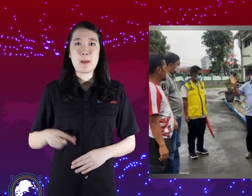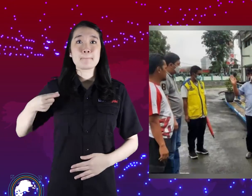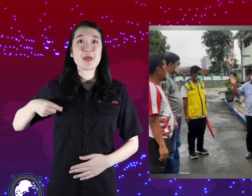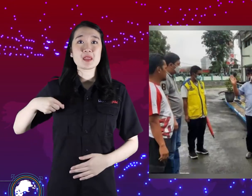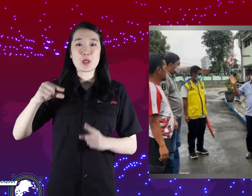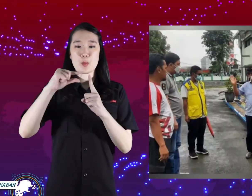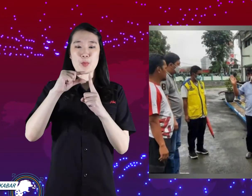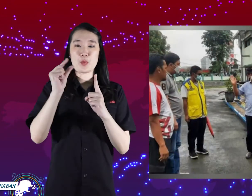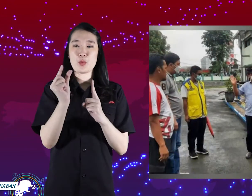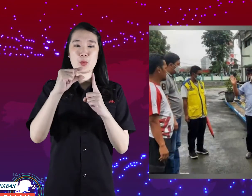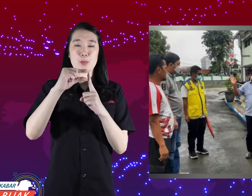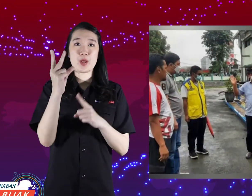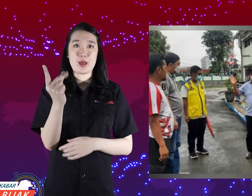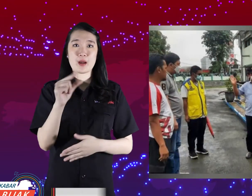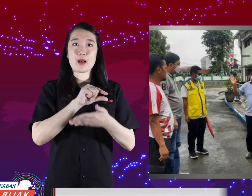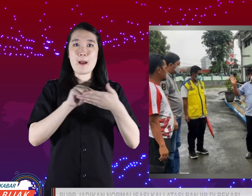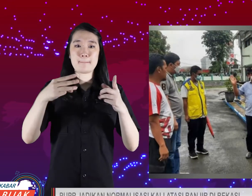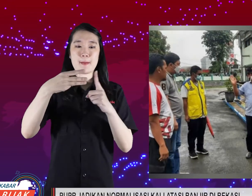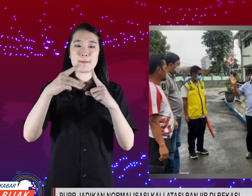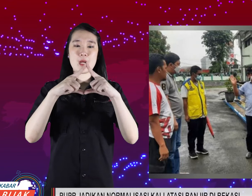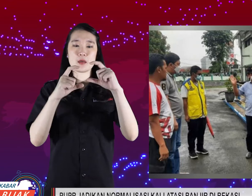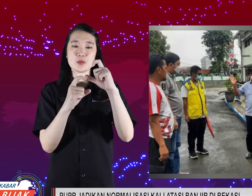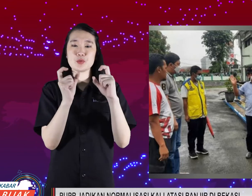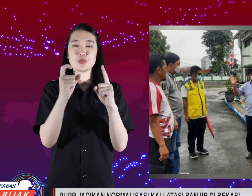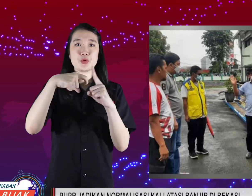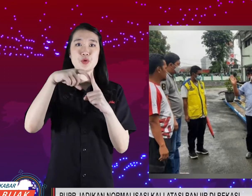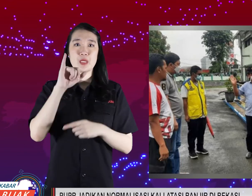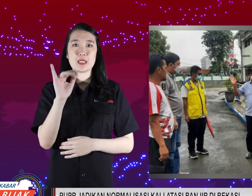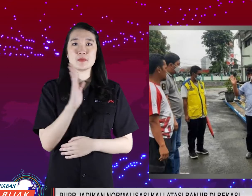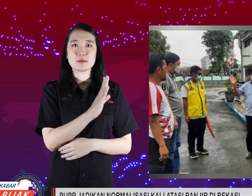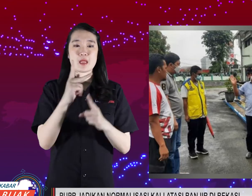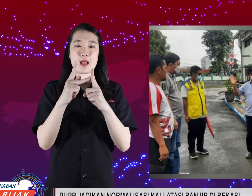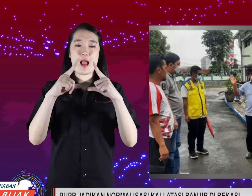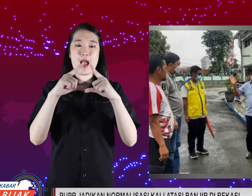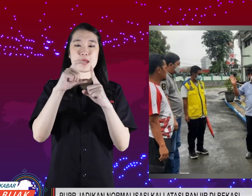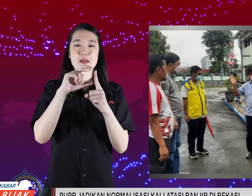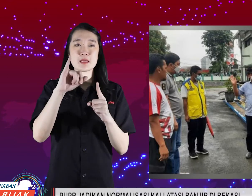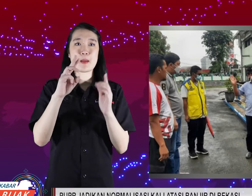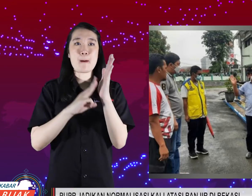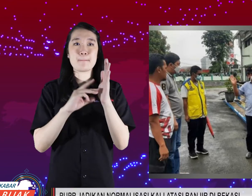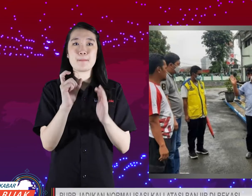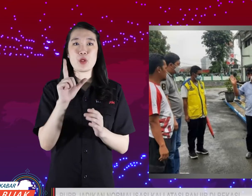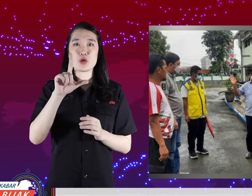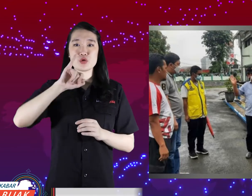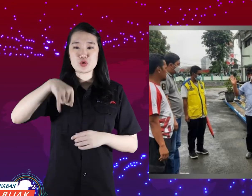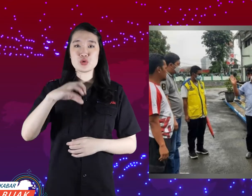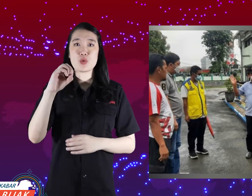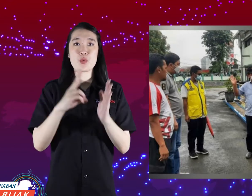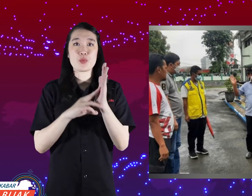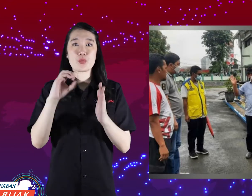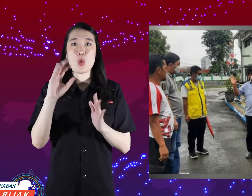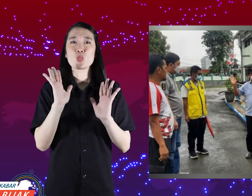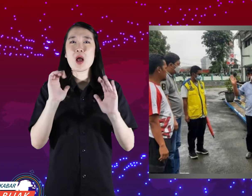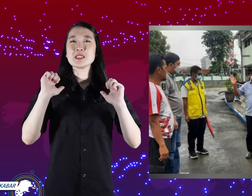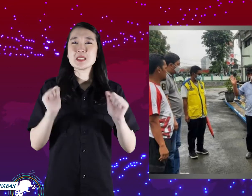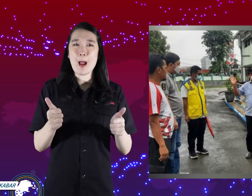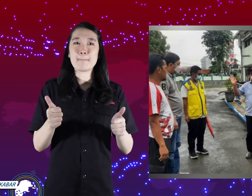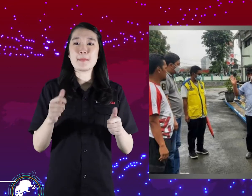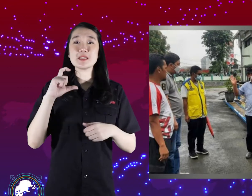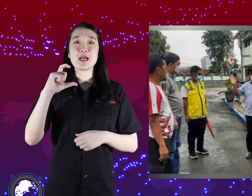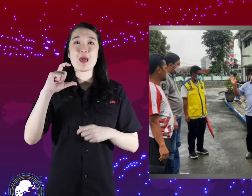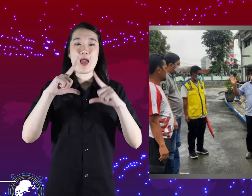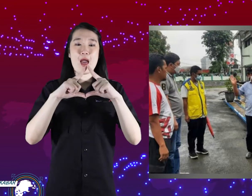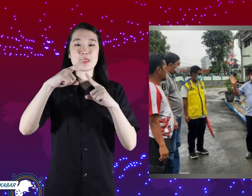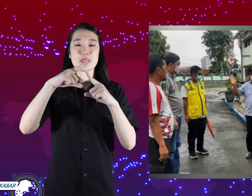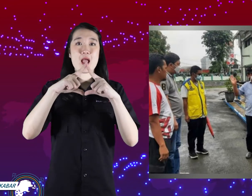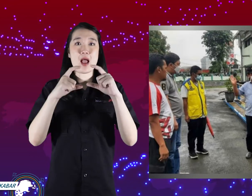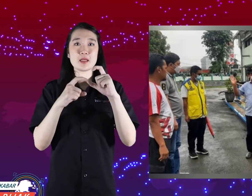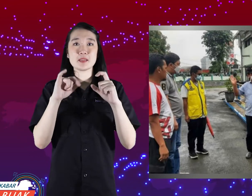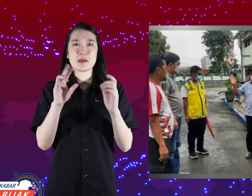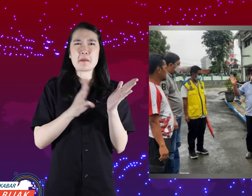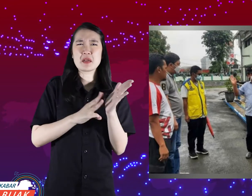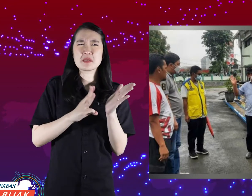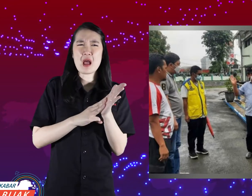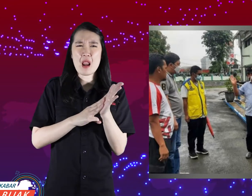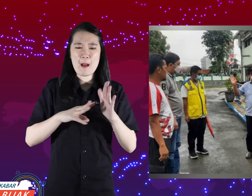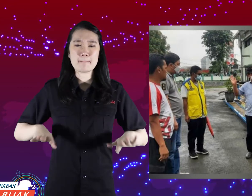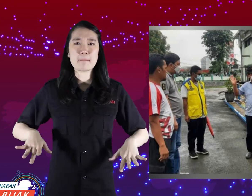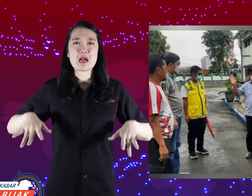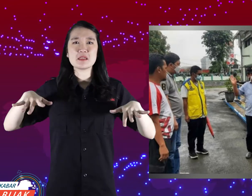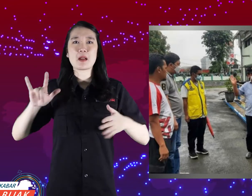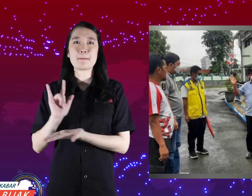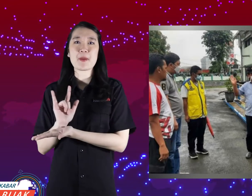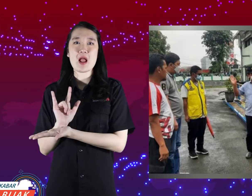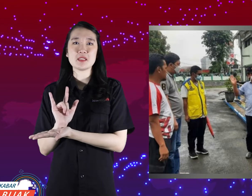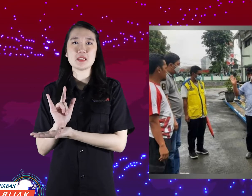Menteri PUPR Bernama Basuki Hadimuljono telah menyiapkan cara untuk mengatasi masalah banjir di Bekasi.